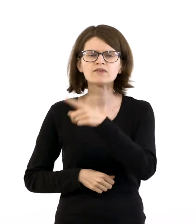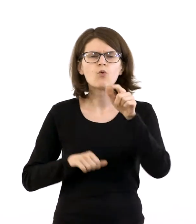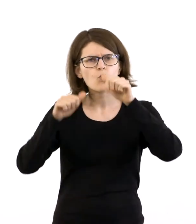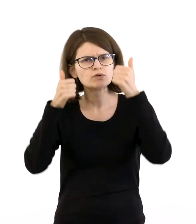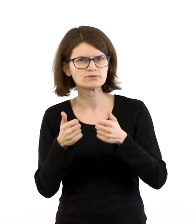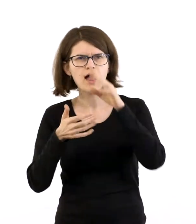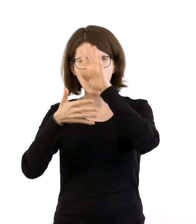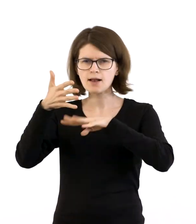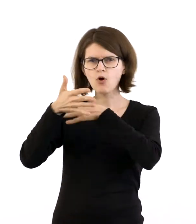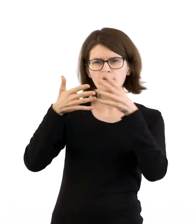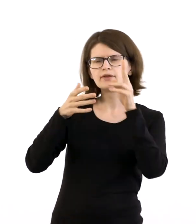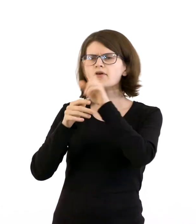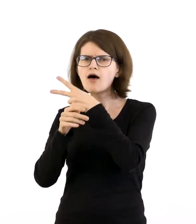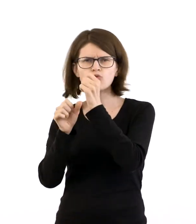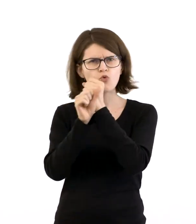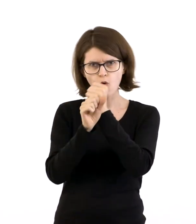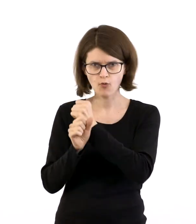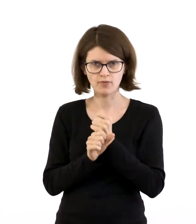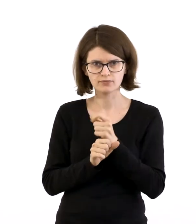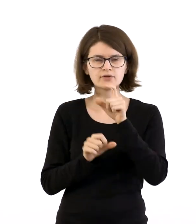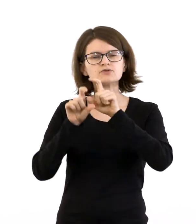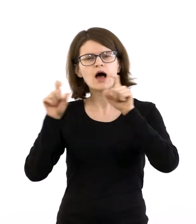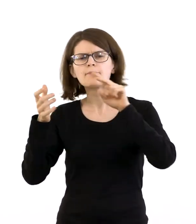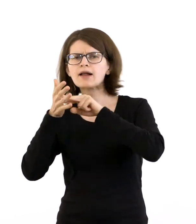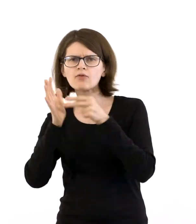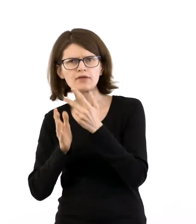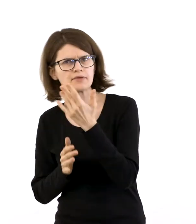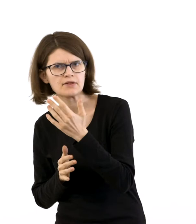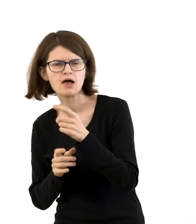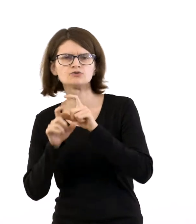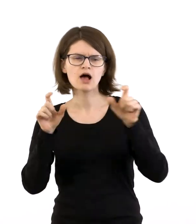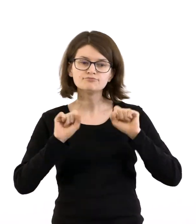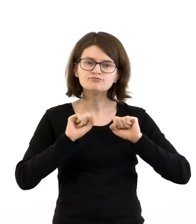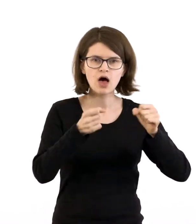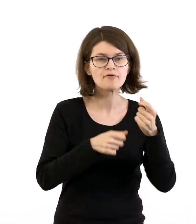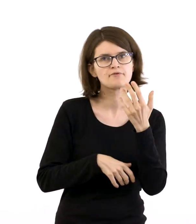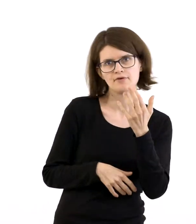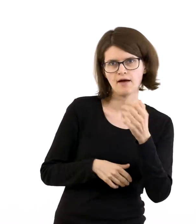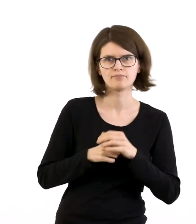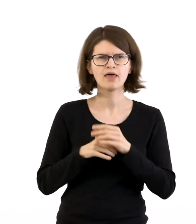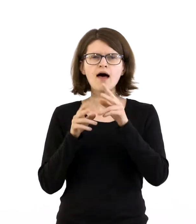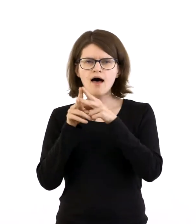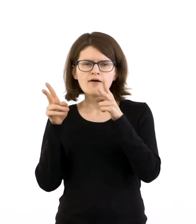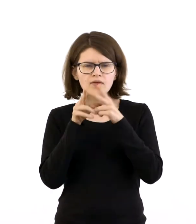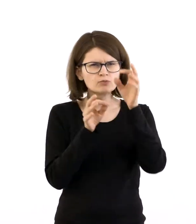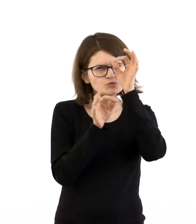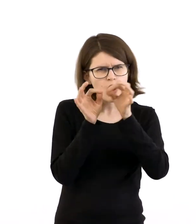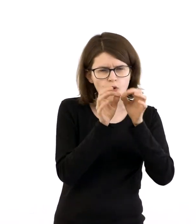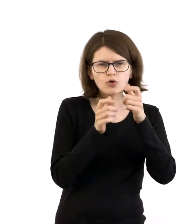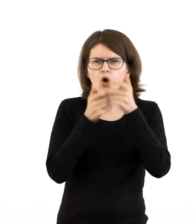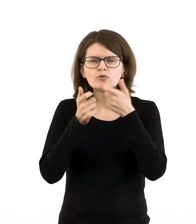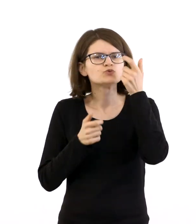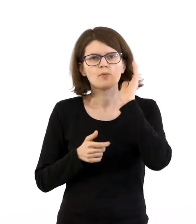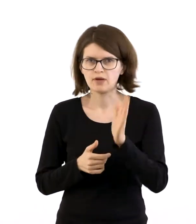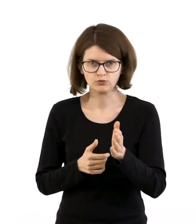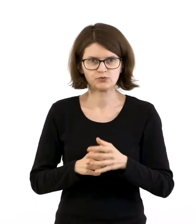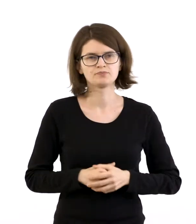Ustala się harmonogram działań – ile czasu zajmie planowanie oraz realizacja kampanii.